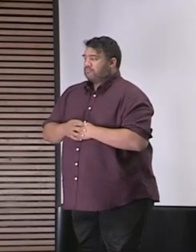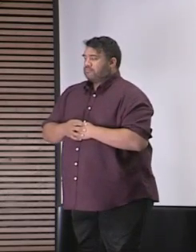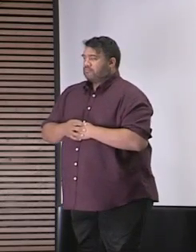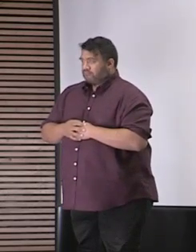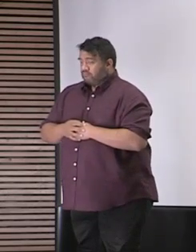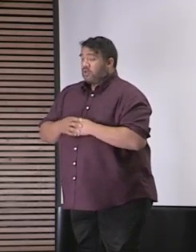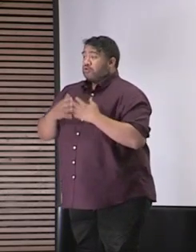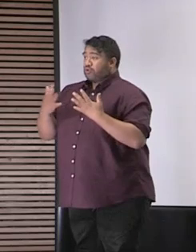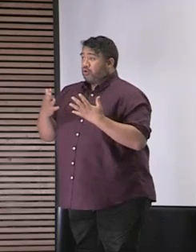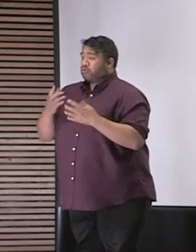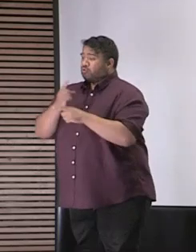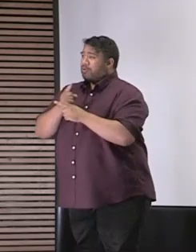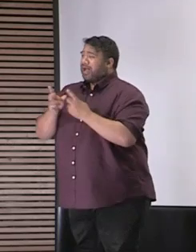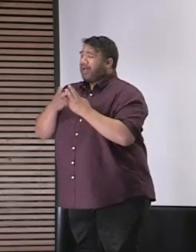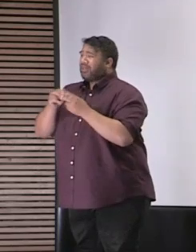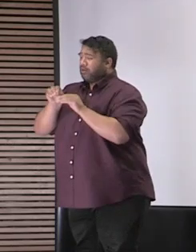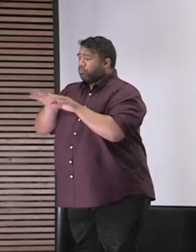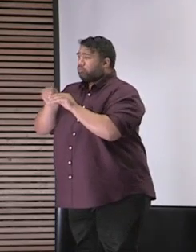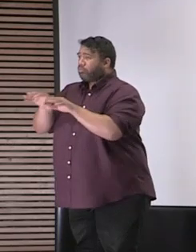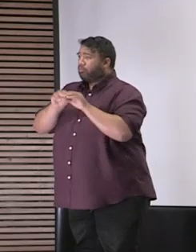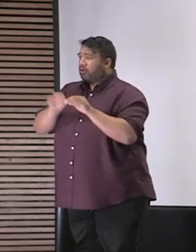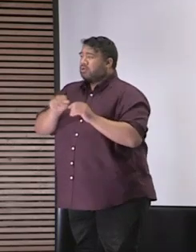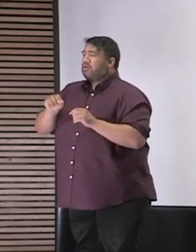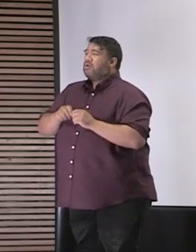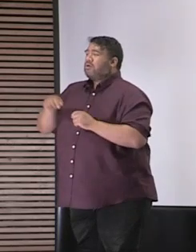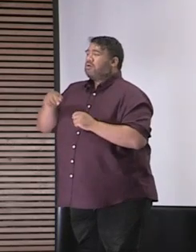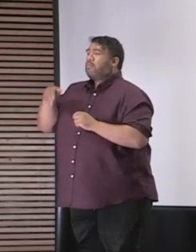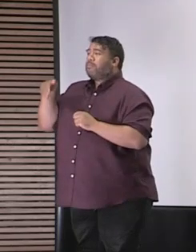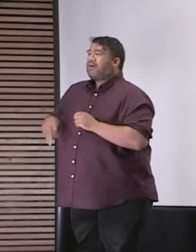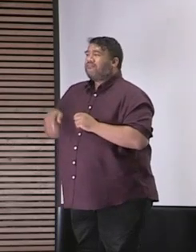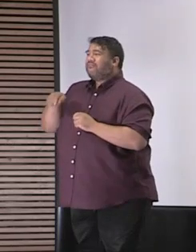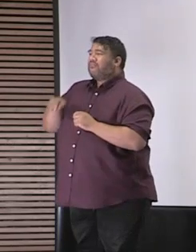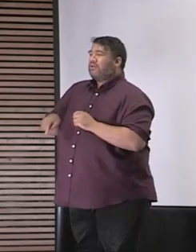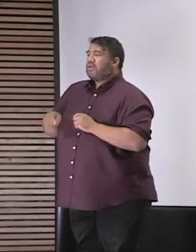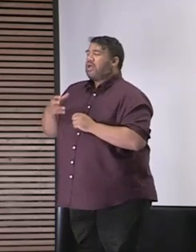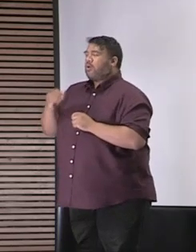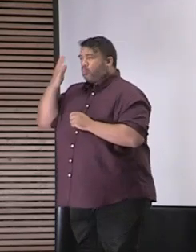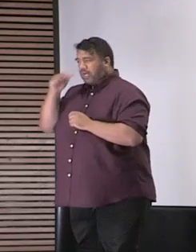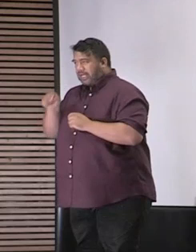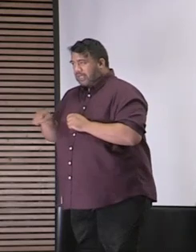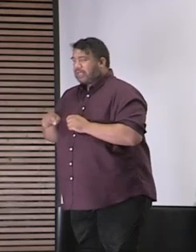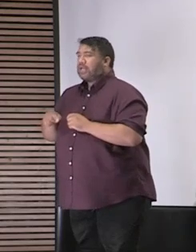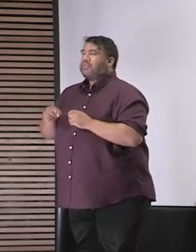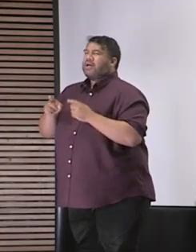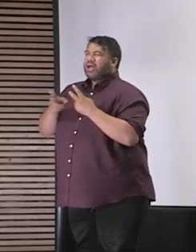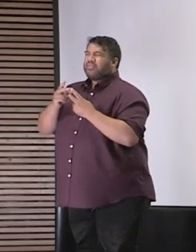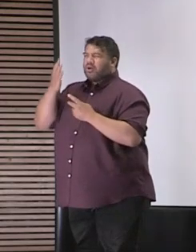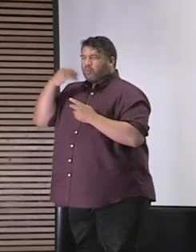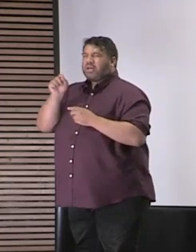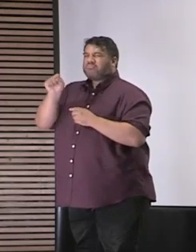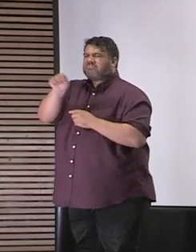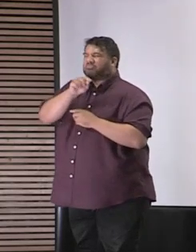casos. Los grupos con el mayor